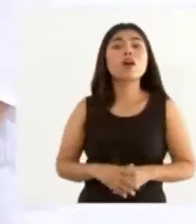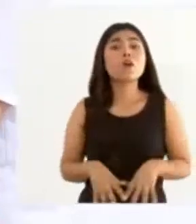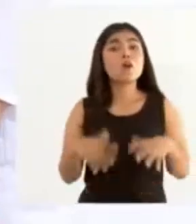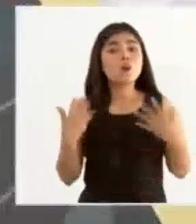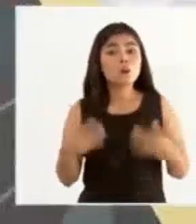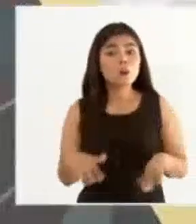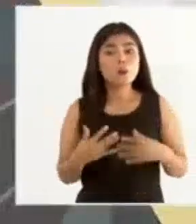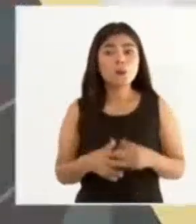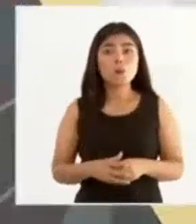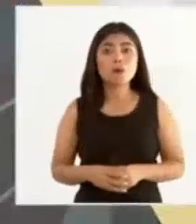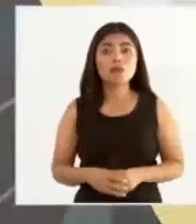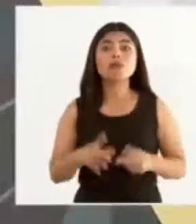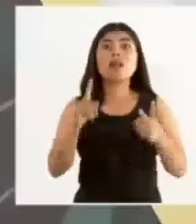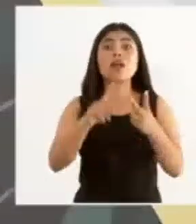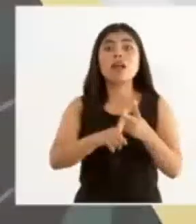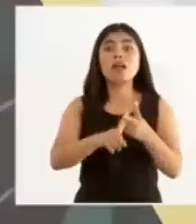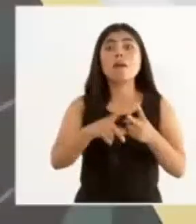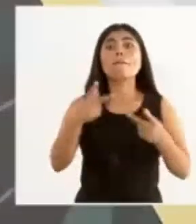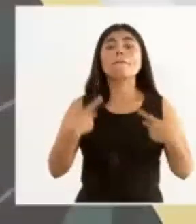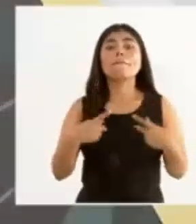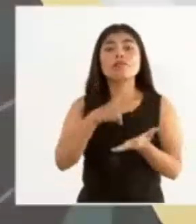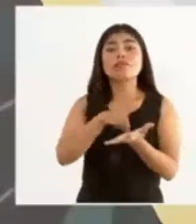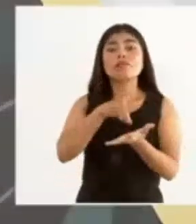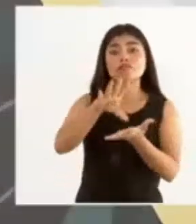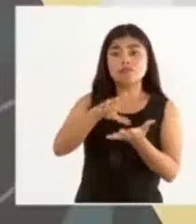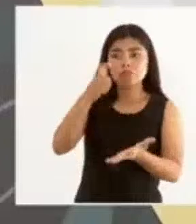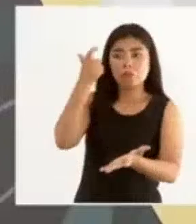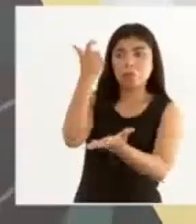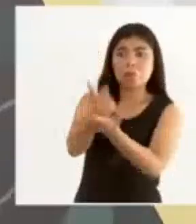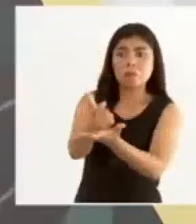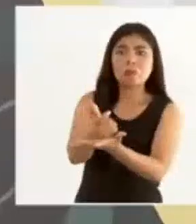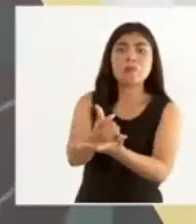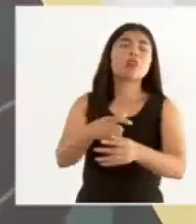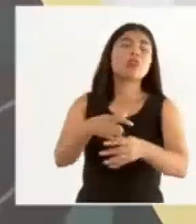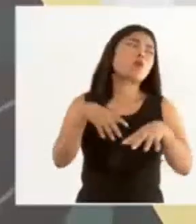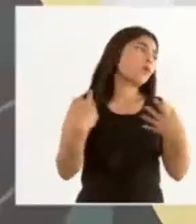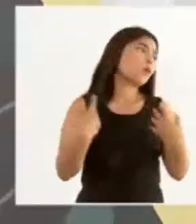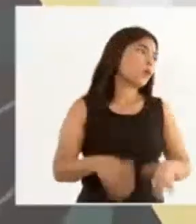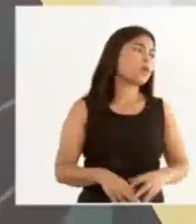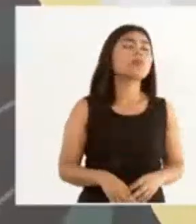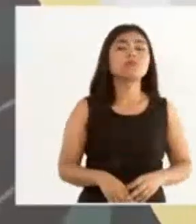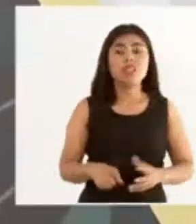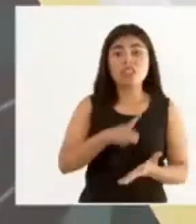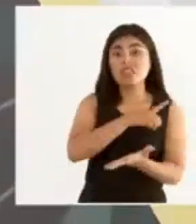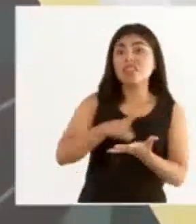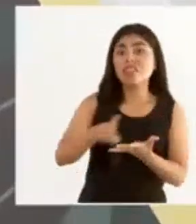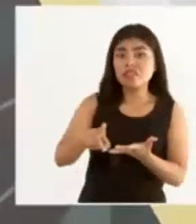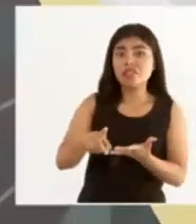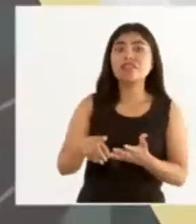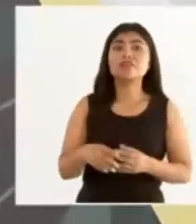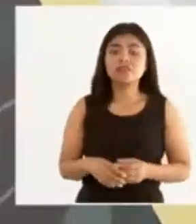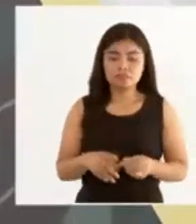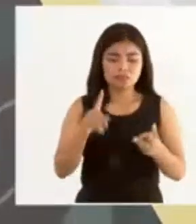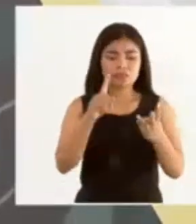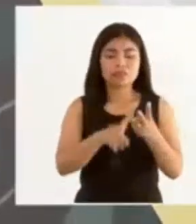Derecho del pueblo de México. La beca, los jóvenes de preparatoria. Derecho del pueblo de México. El